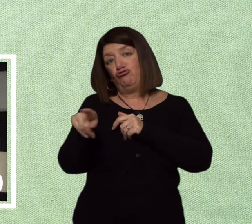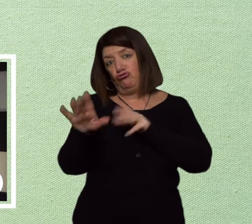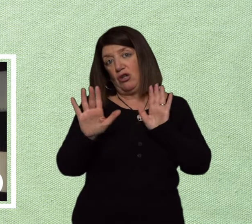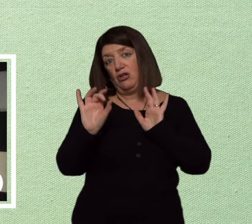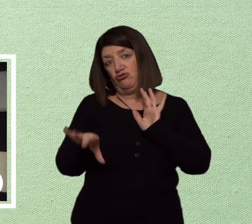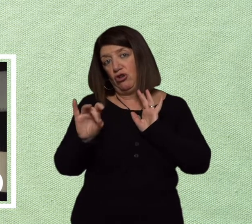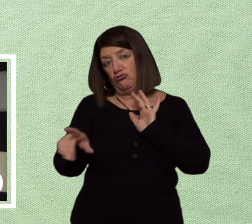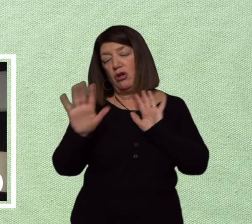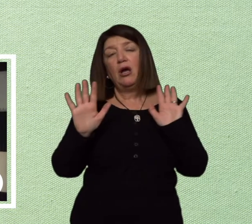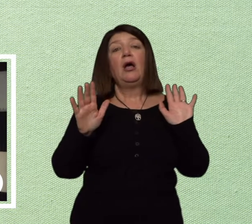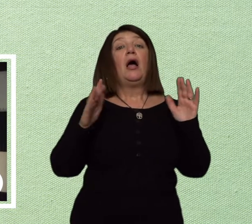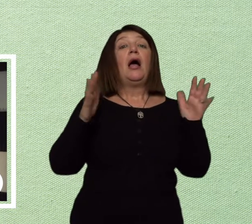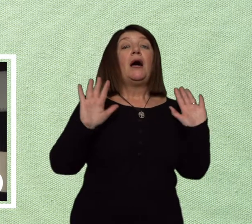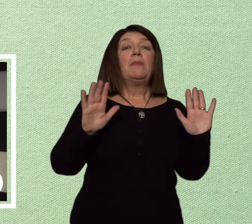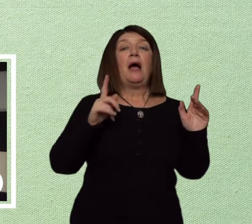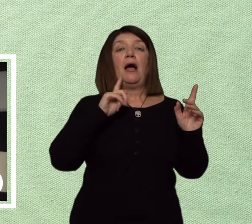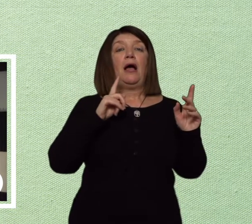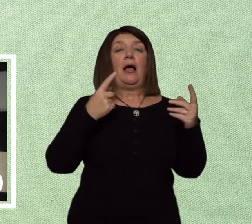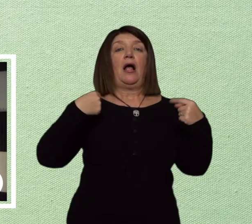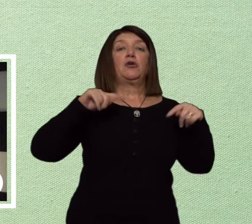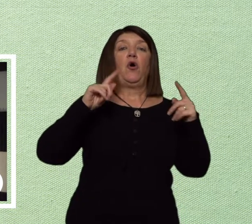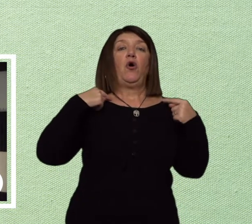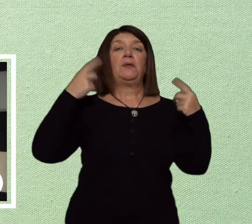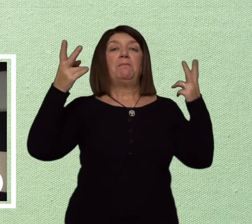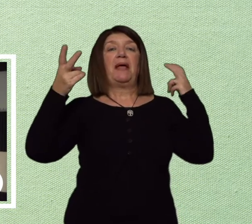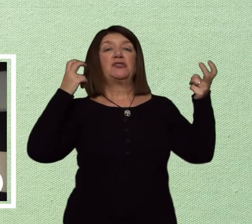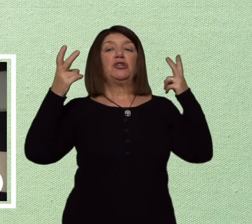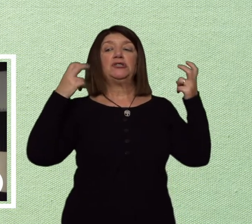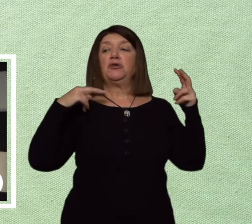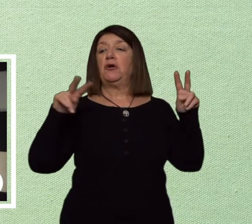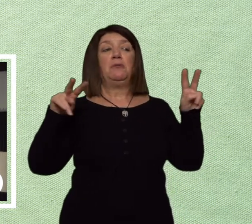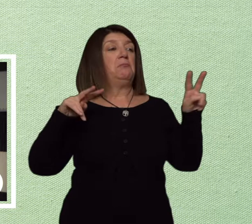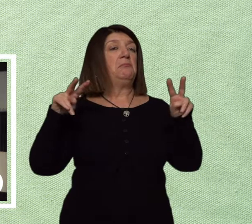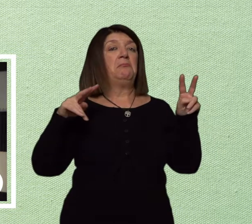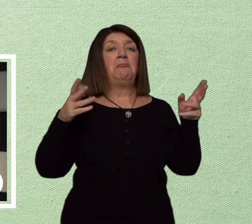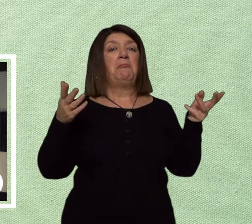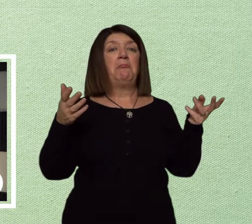non avremmo questa percezione, io penso che chiunque dei nostri spettatori chiedessimo